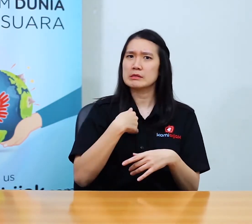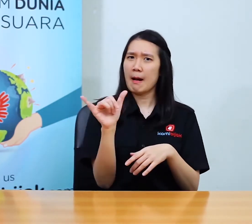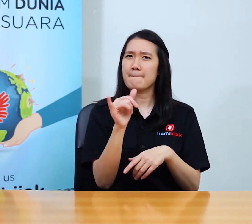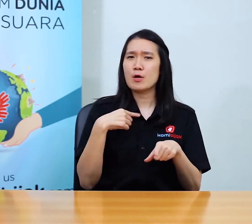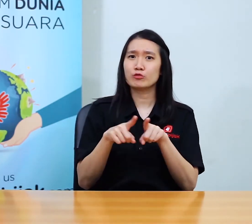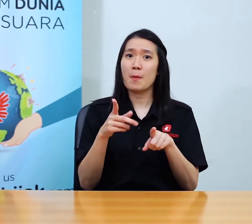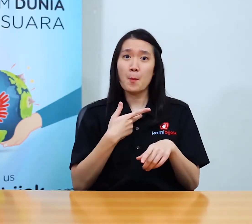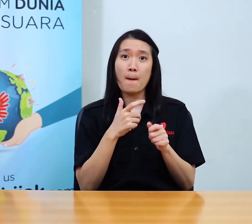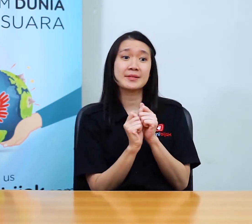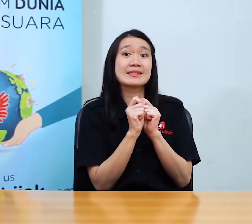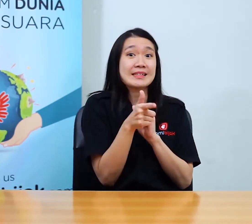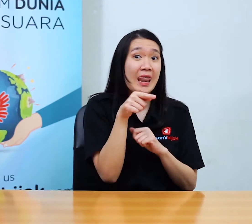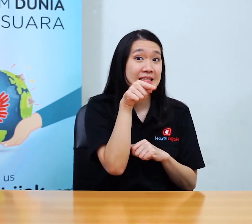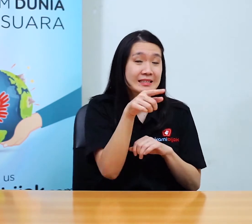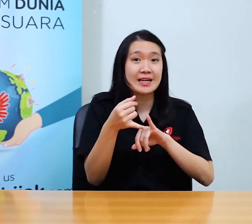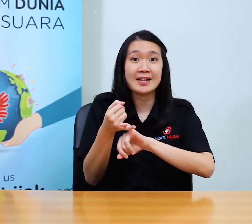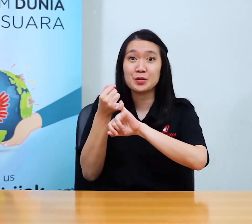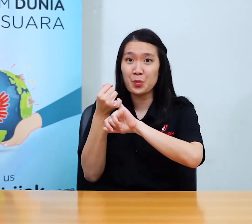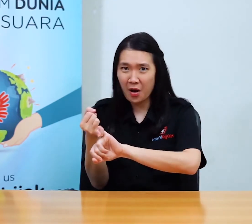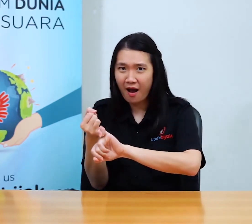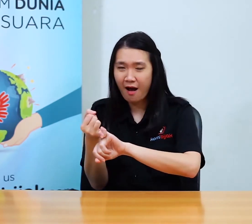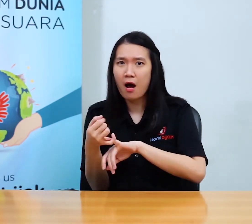Nah sama saya juga mau pesan Janji Jiwa.